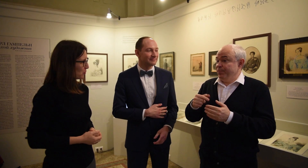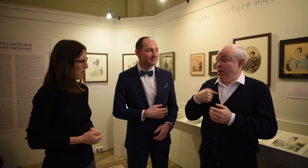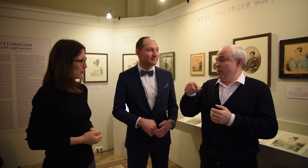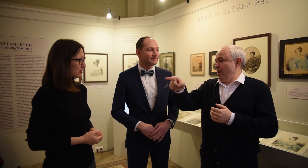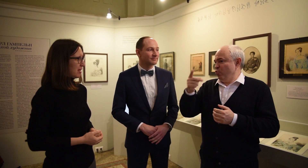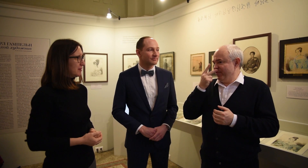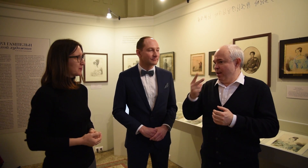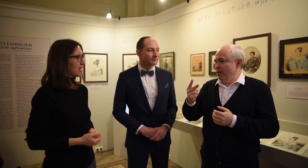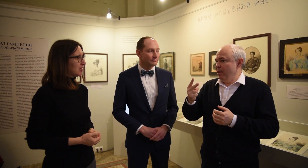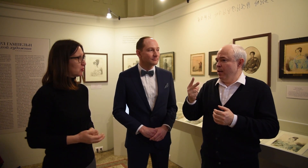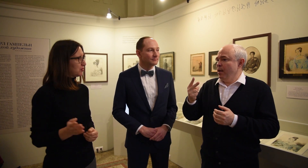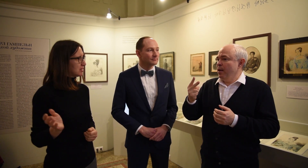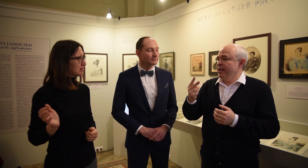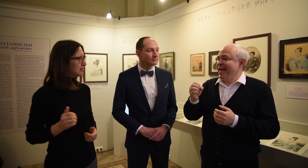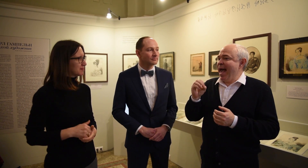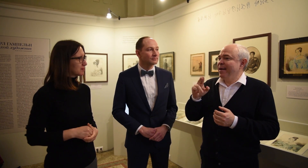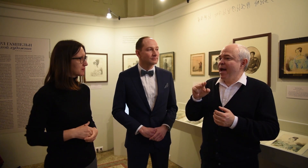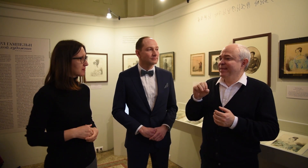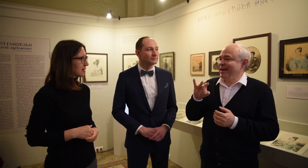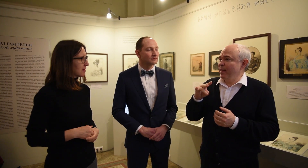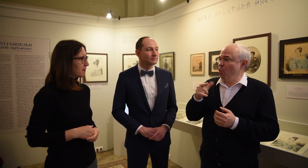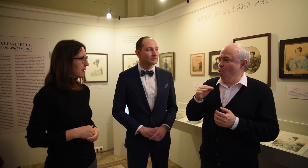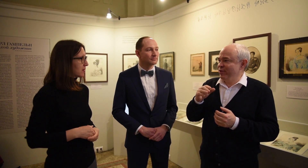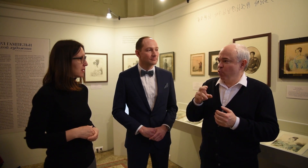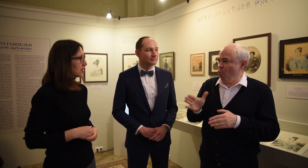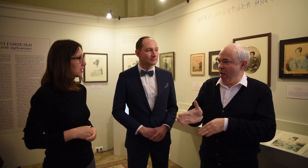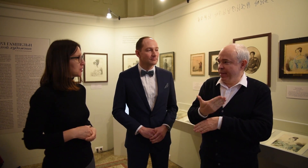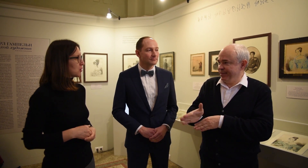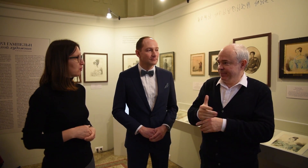Я здесь увидел «Екатерингофское гулянье».